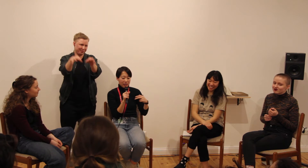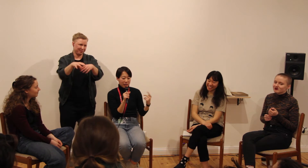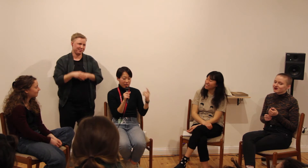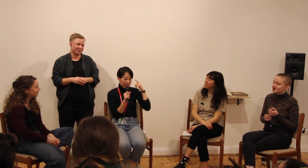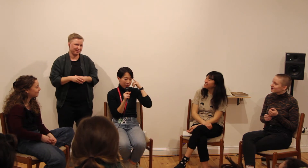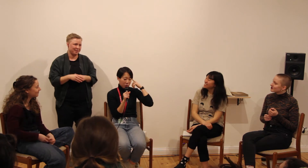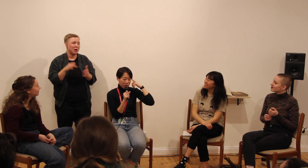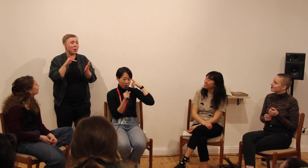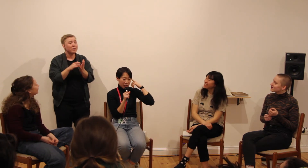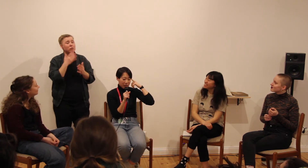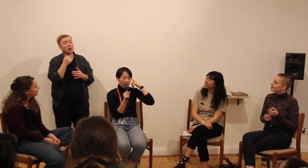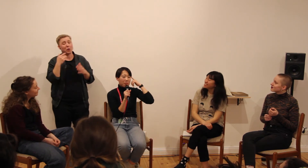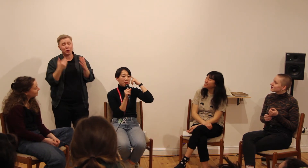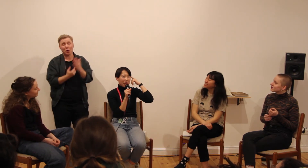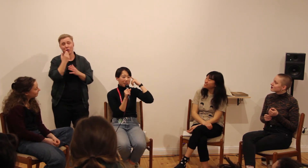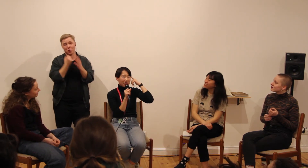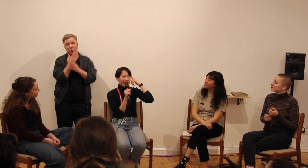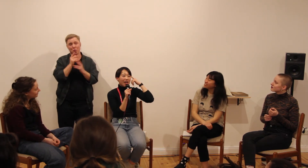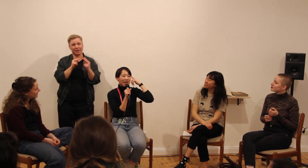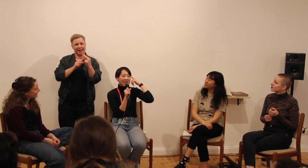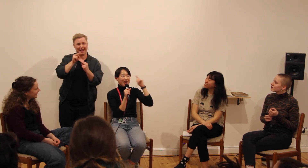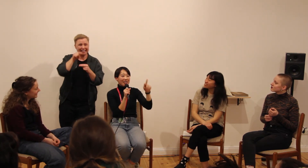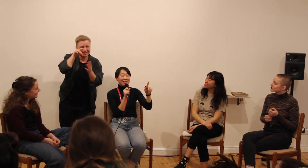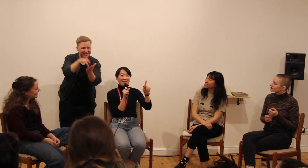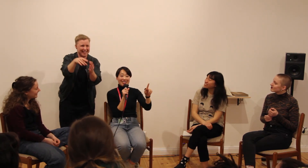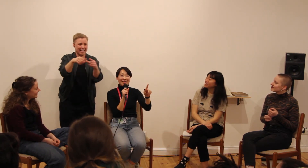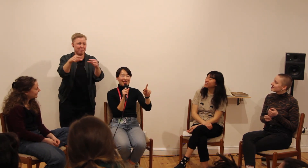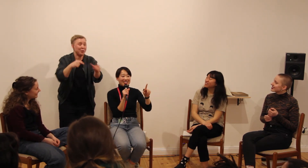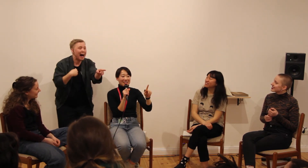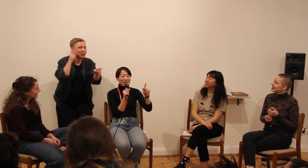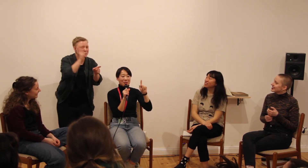Und die andere, mein Bruder. Das ist wirklich interessant.